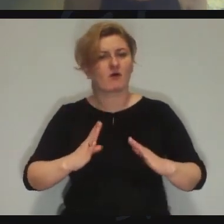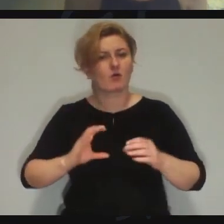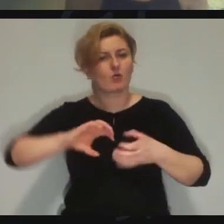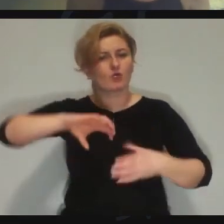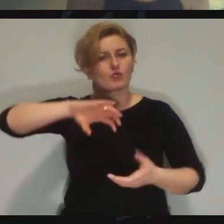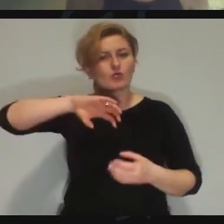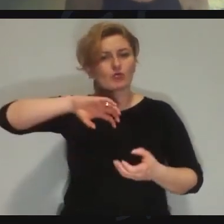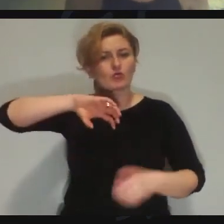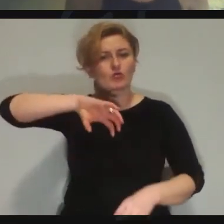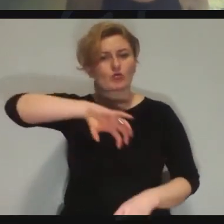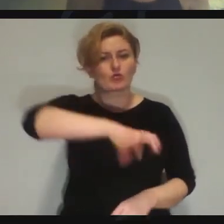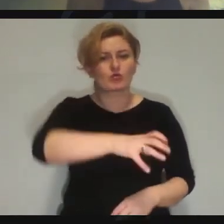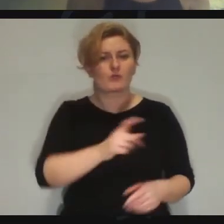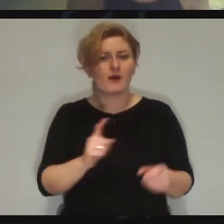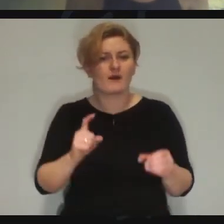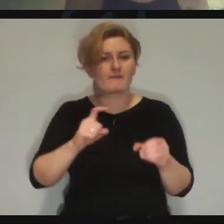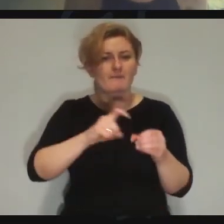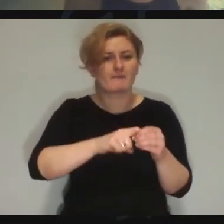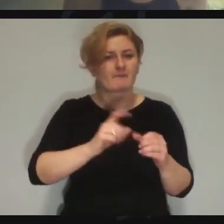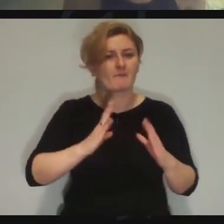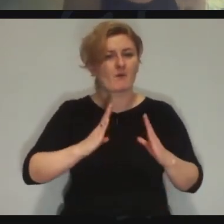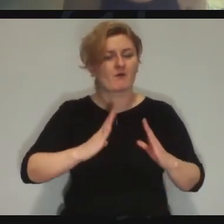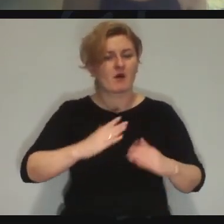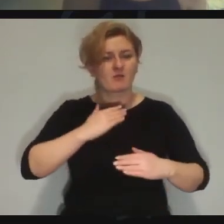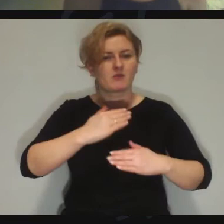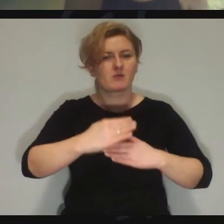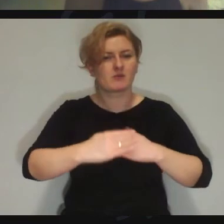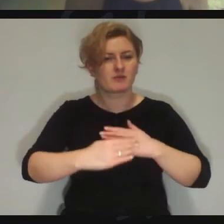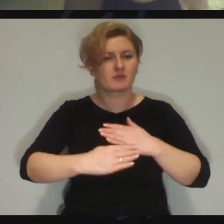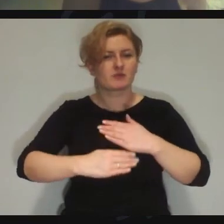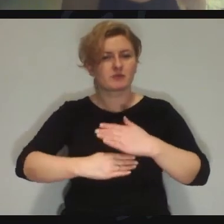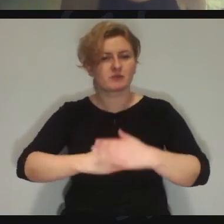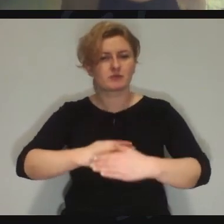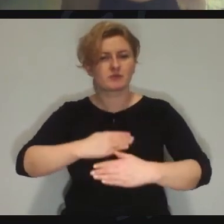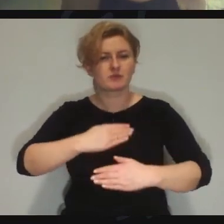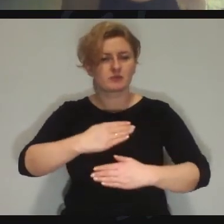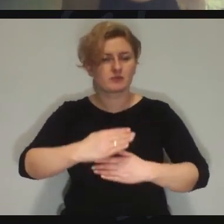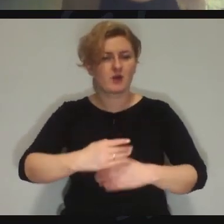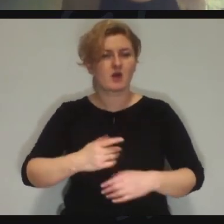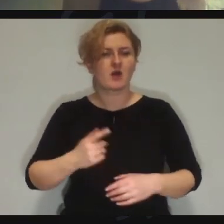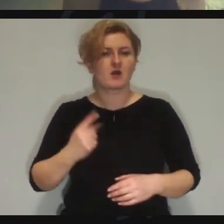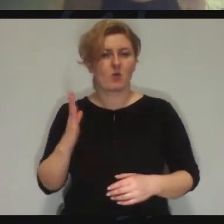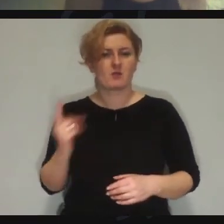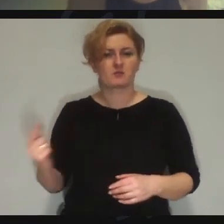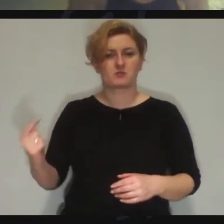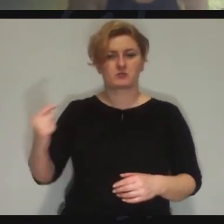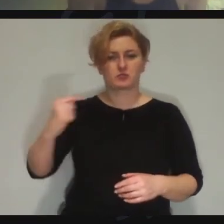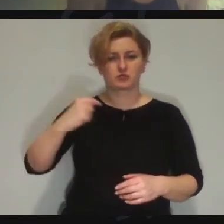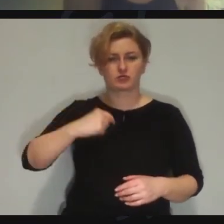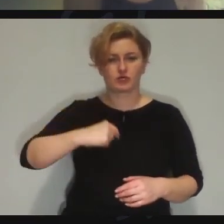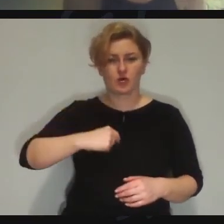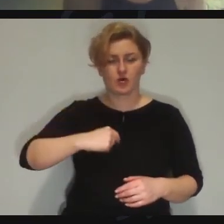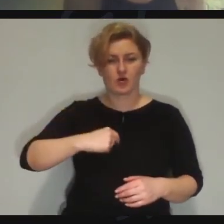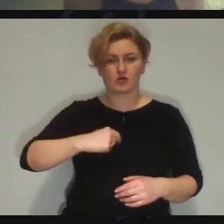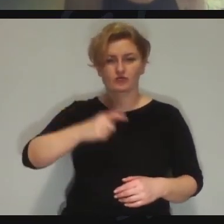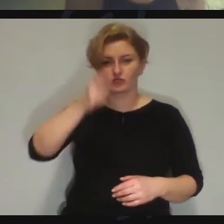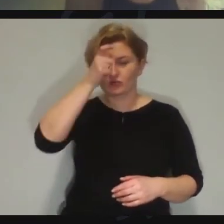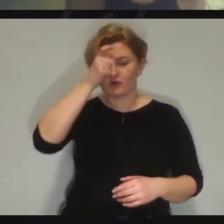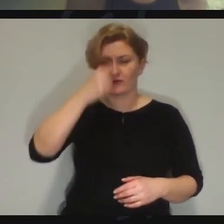i okazuje się po jakimś czasie, że przychodzi do mnie taki człowiek i pokazuje, że potrafi żonglować.